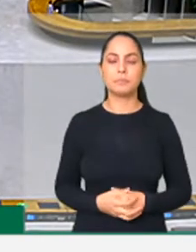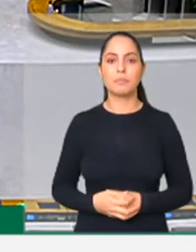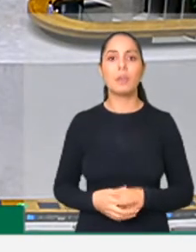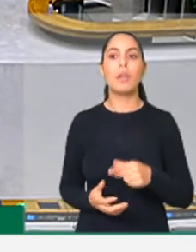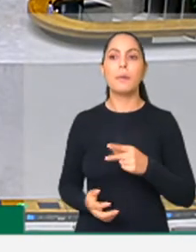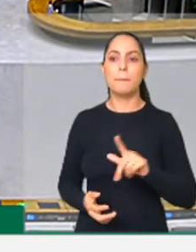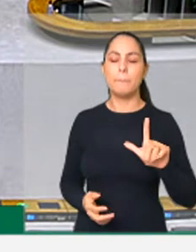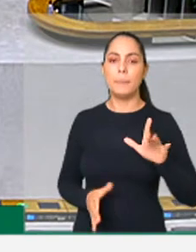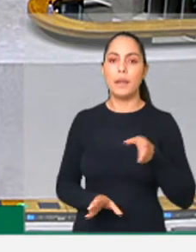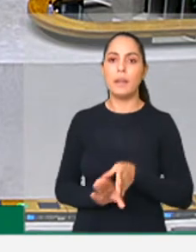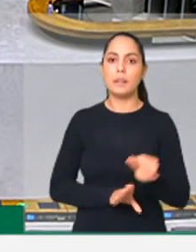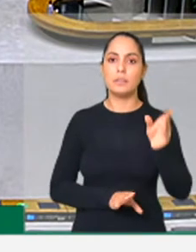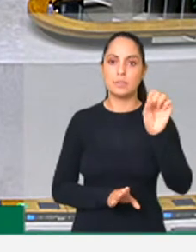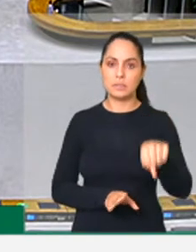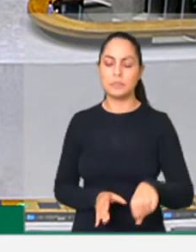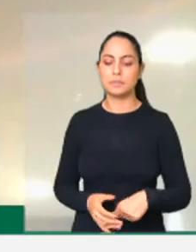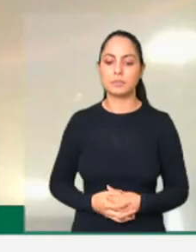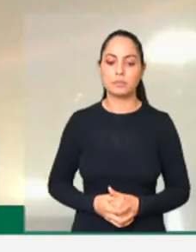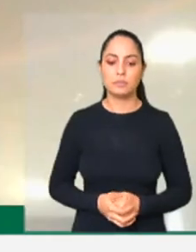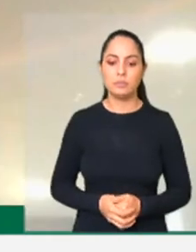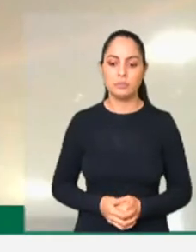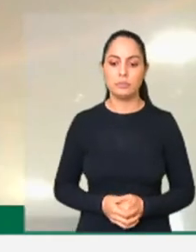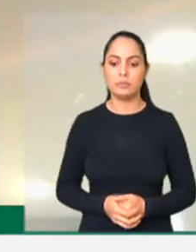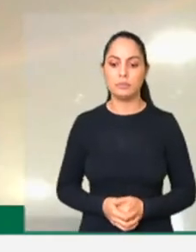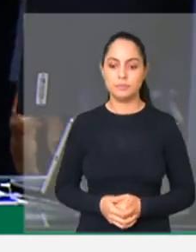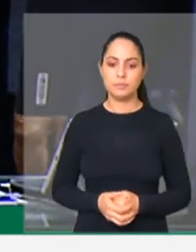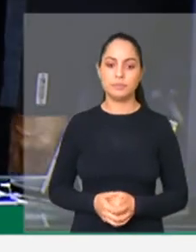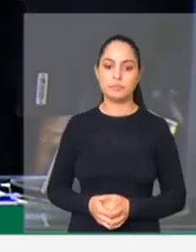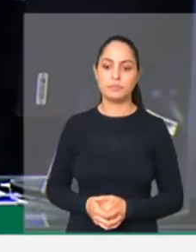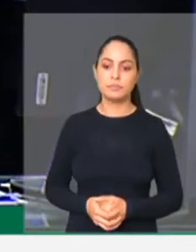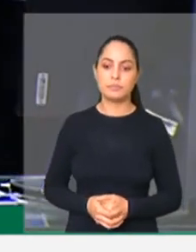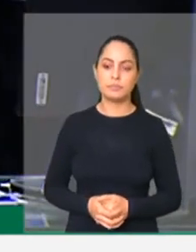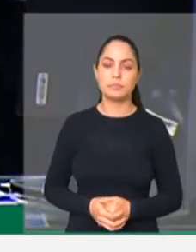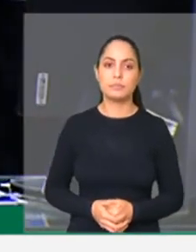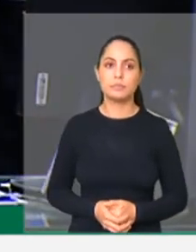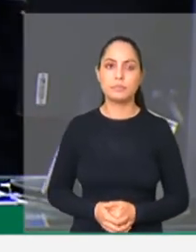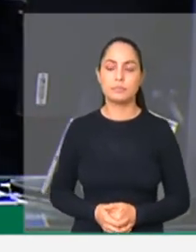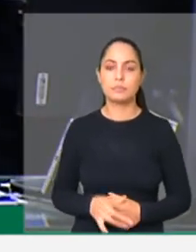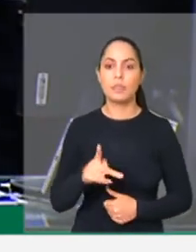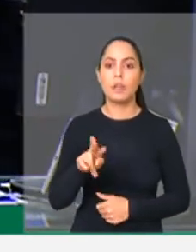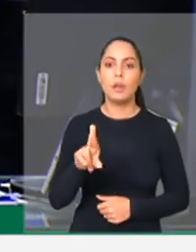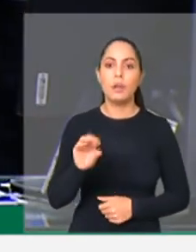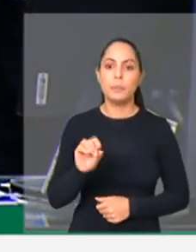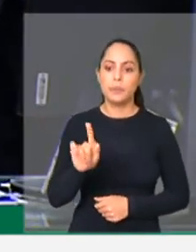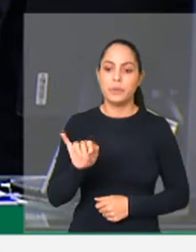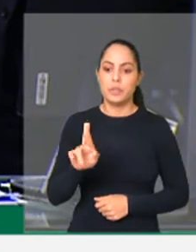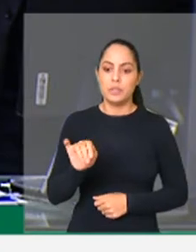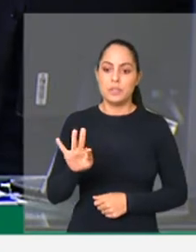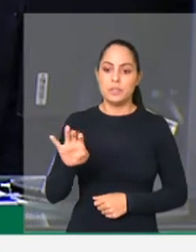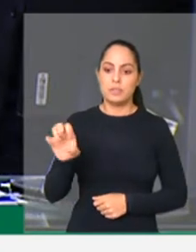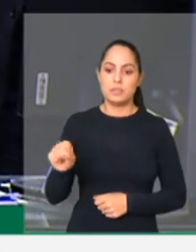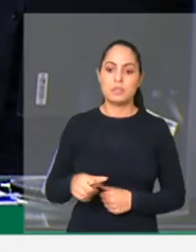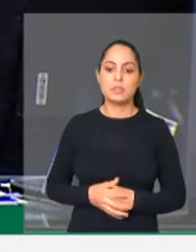[PRESIDENTE]: PL SIM. PSD? MDB? [DEPUTADO]: PSD SIM, SENHOR PRESIDENTE. [PRESIDENTE]: REPUBLICANOS?